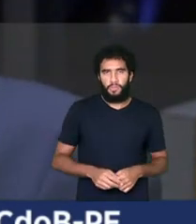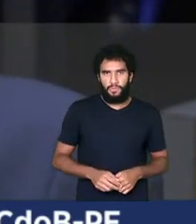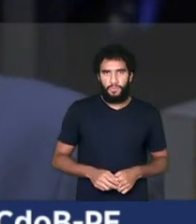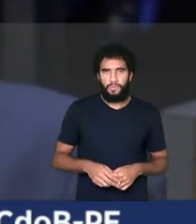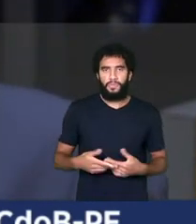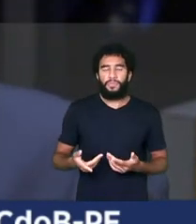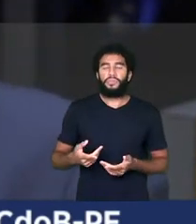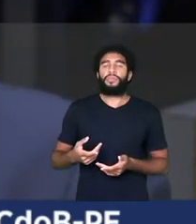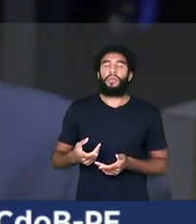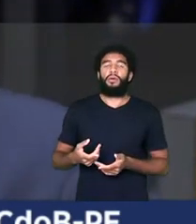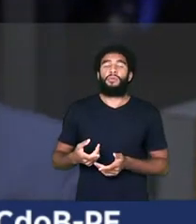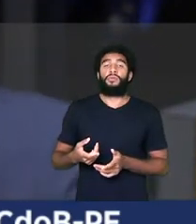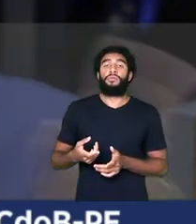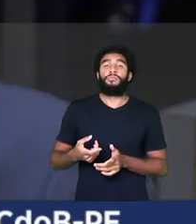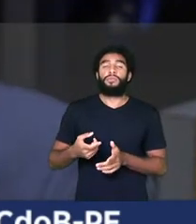DIZ QUE VAI DEVOLVER 80% EM MÉDIA EM PREMIAÇÃO. ENTÃO